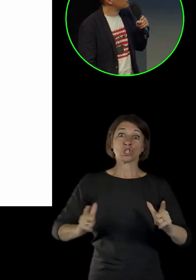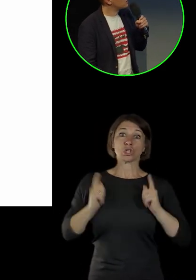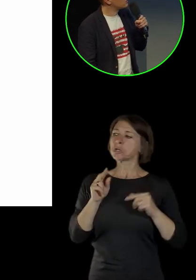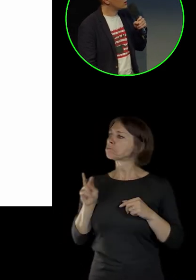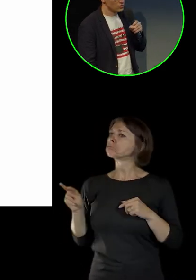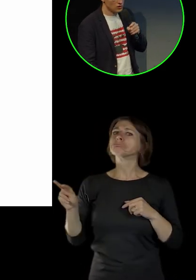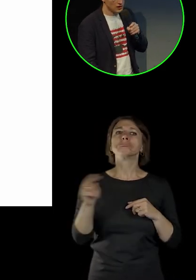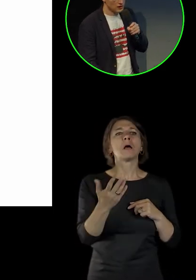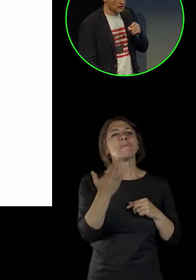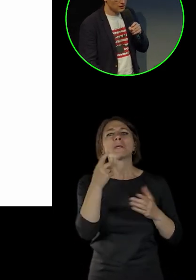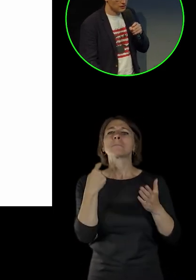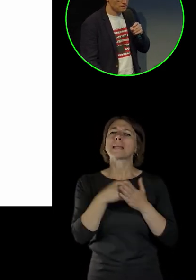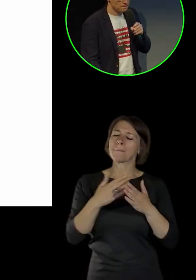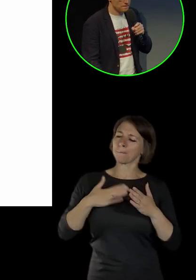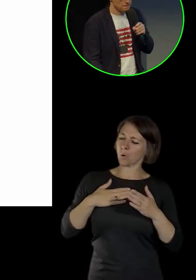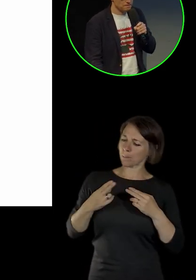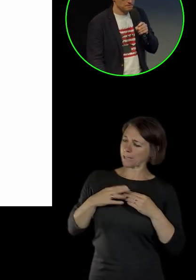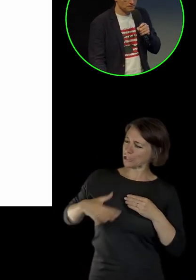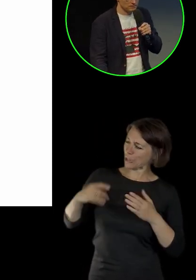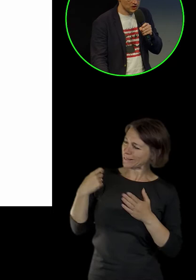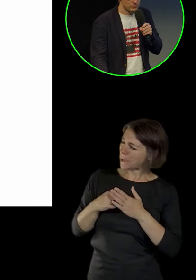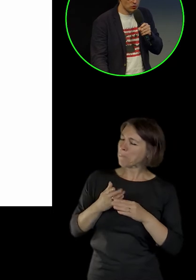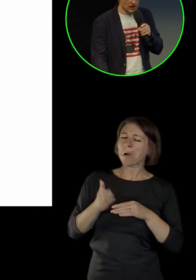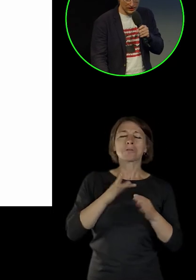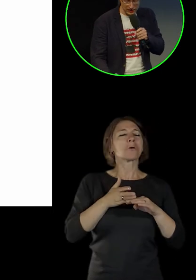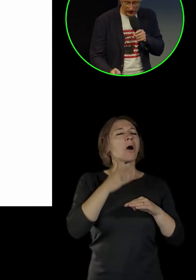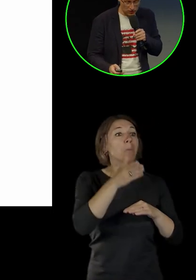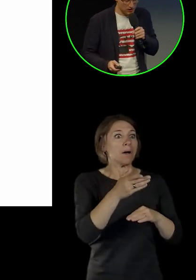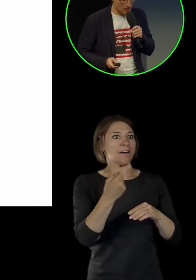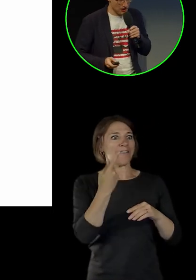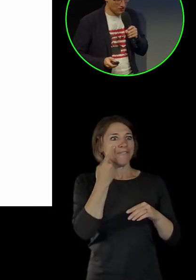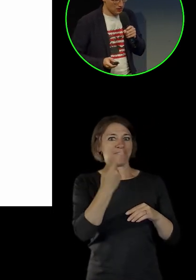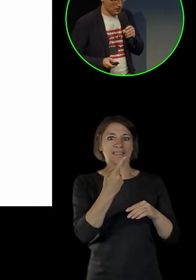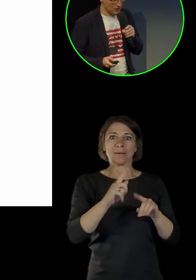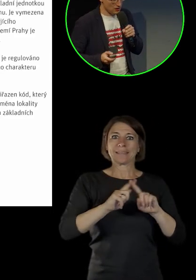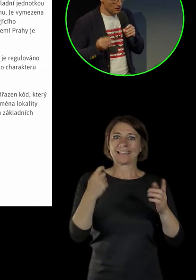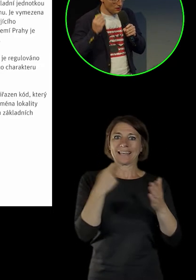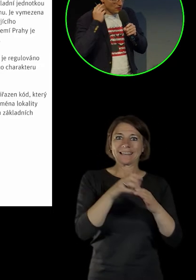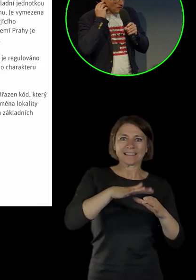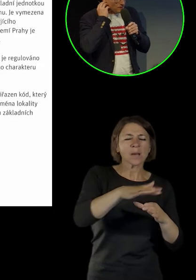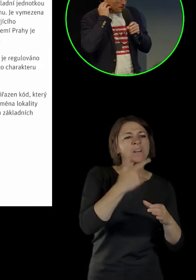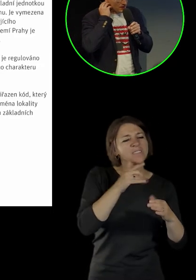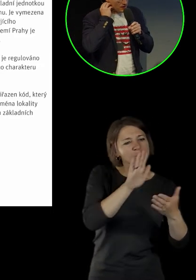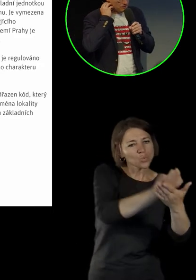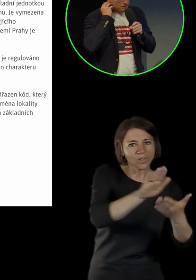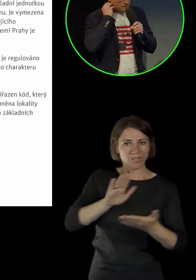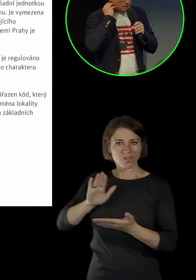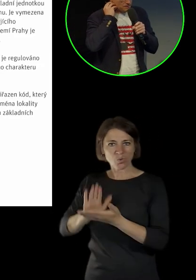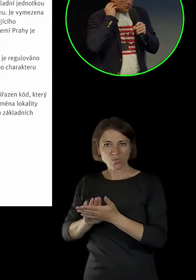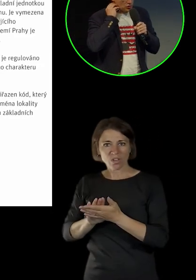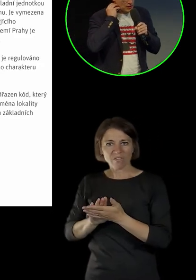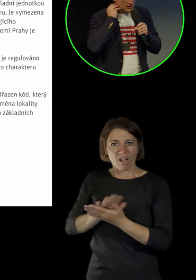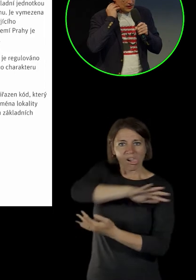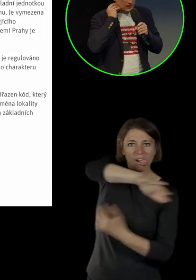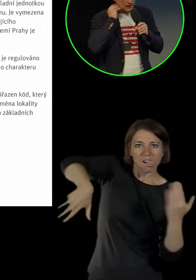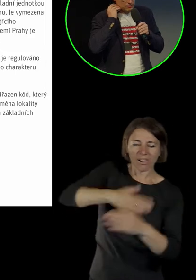to svoje okolí chceme uchránit, tak jak ho známe. Proto, aby ten charakter